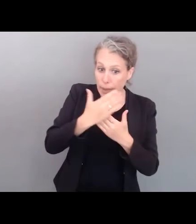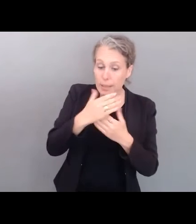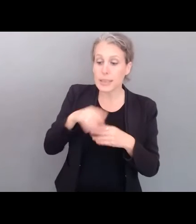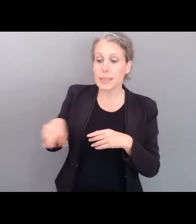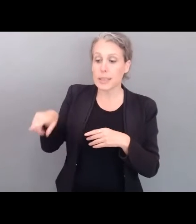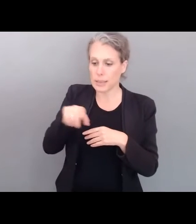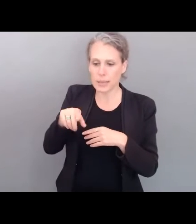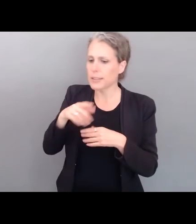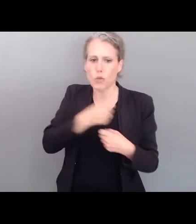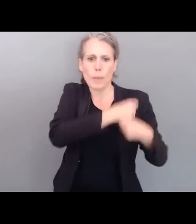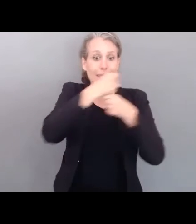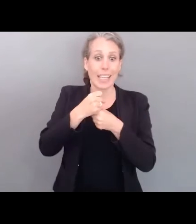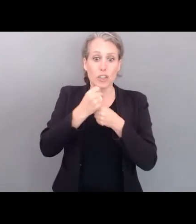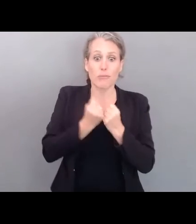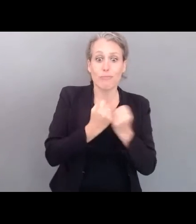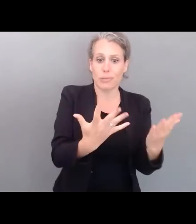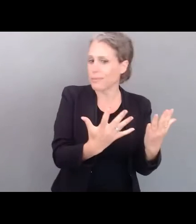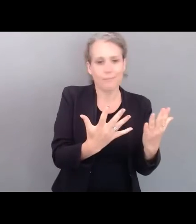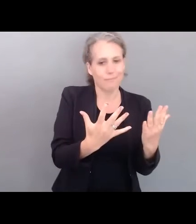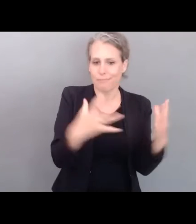representadas.